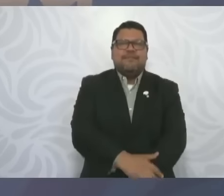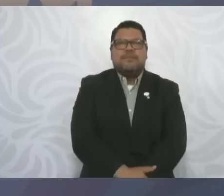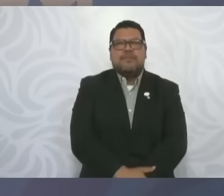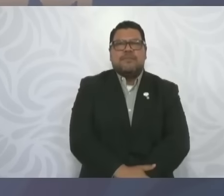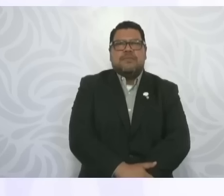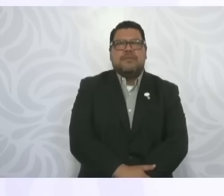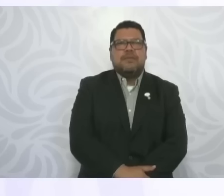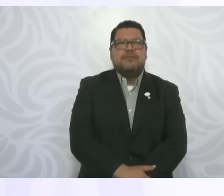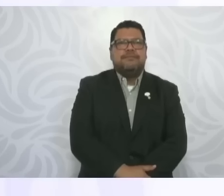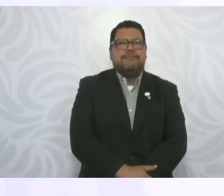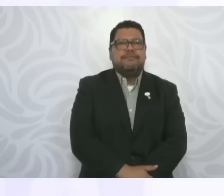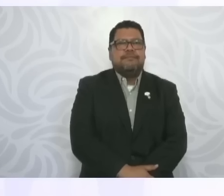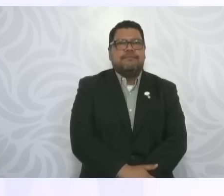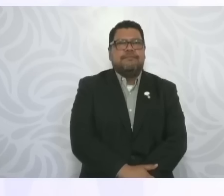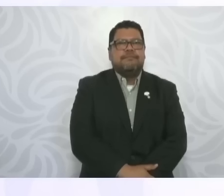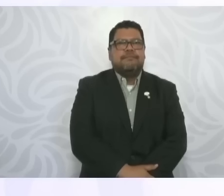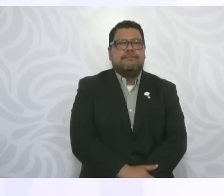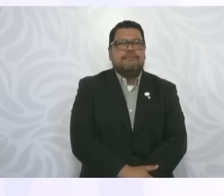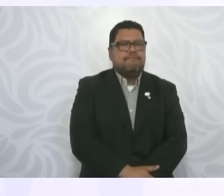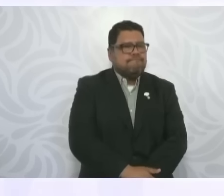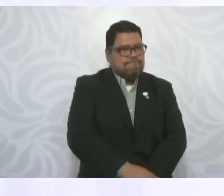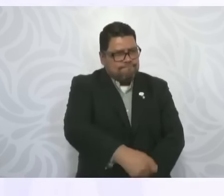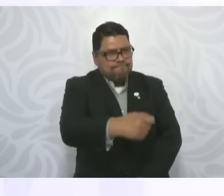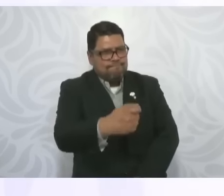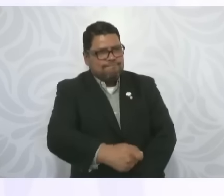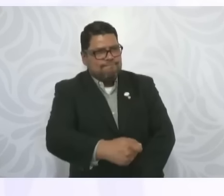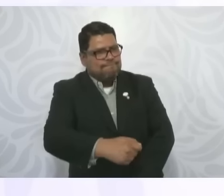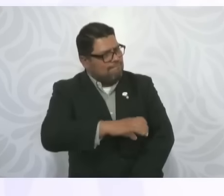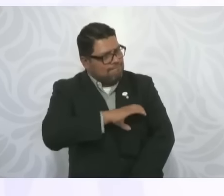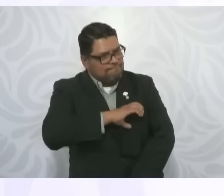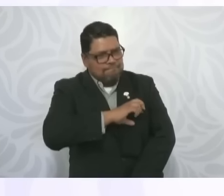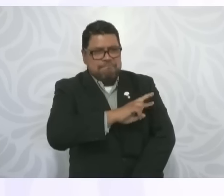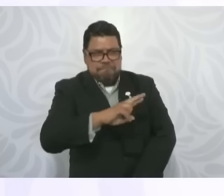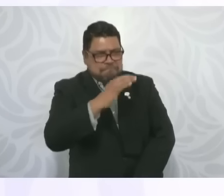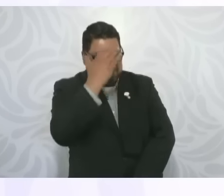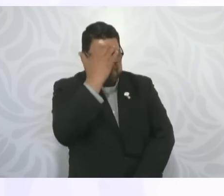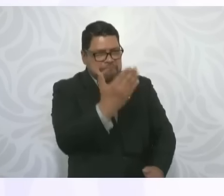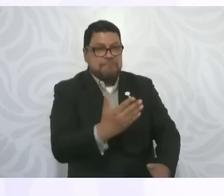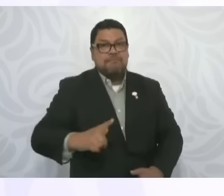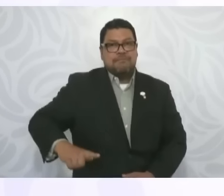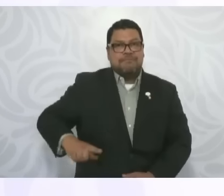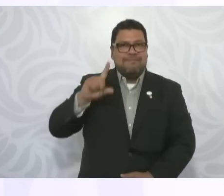Saludo con cariño, reconocimiento también a nuestra gobernadora Rocío Nale,